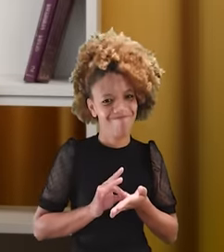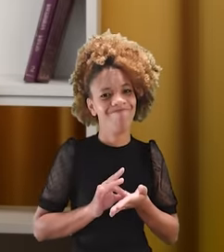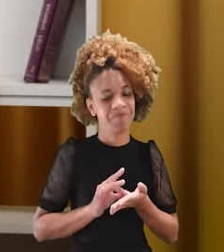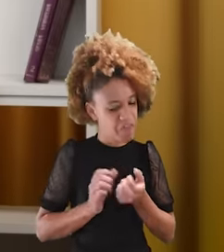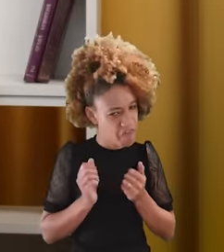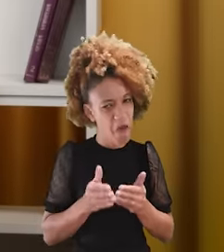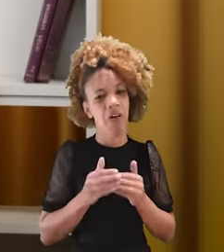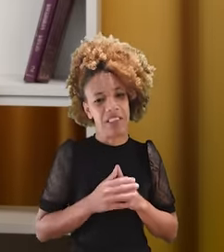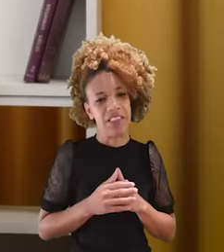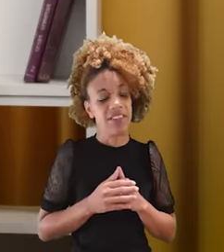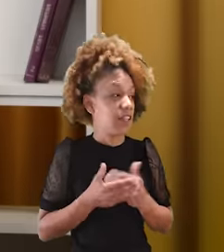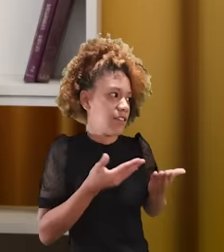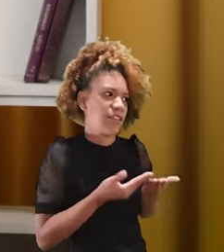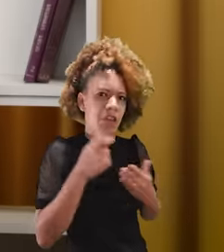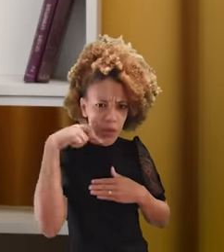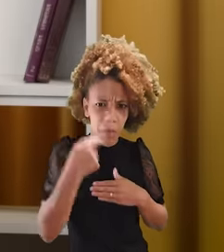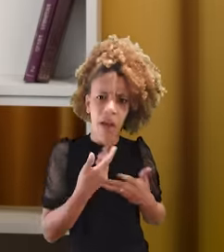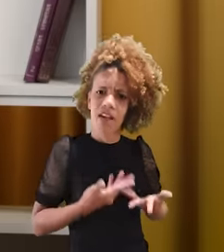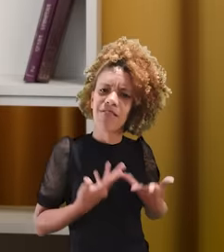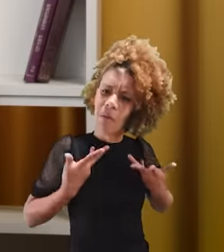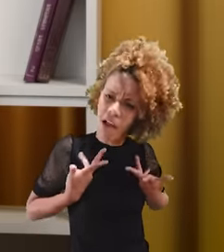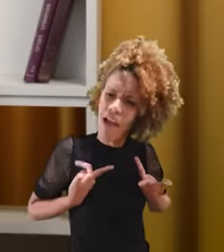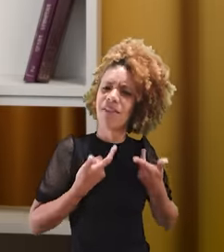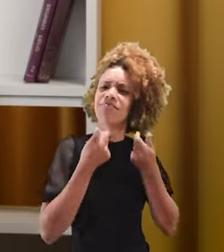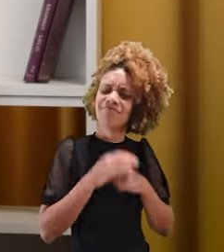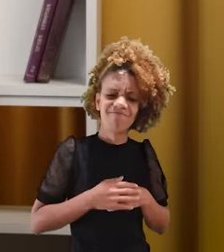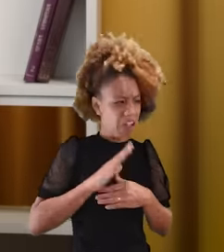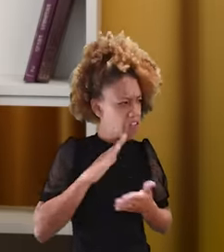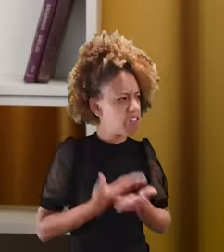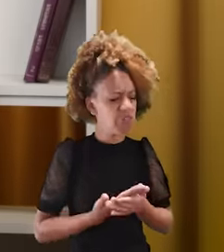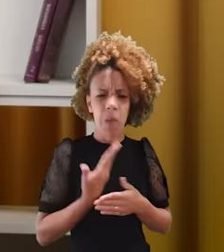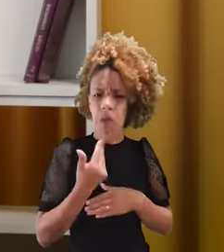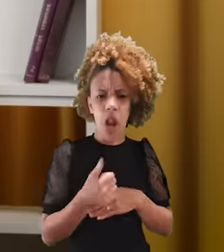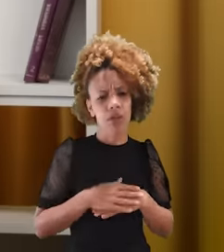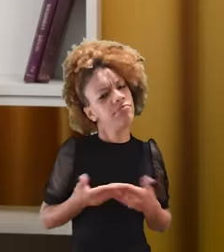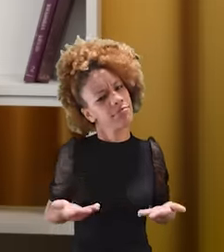[ __ ] de uma artista que eu acredito ser uma das melhores que a gente tem no mercado então [ __ ]